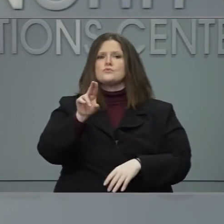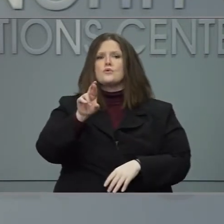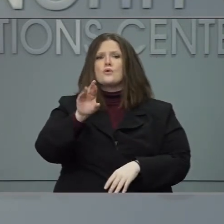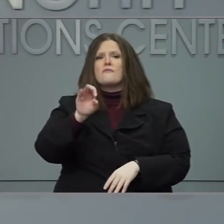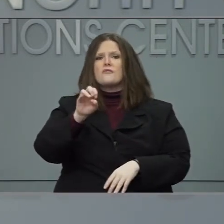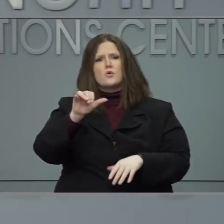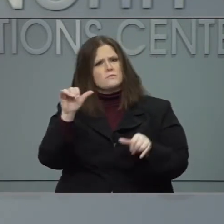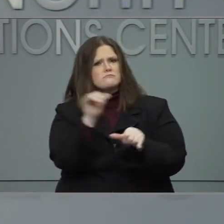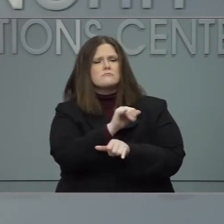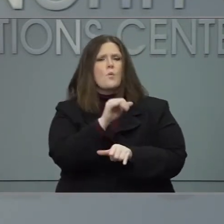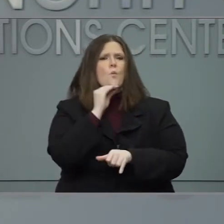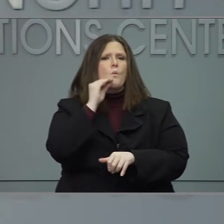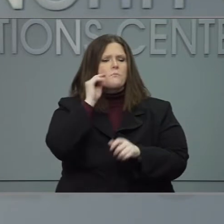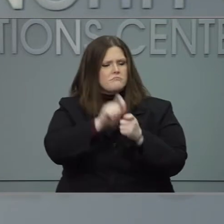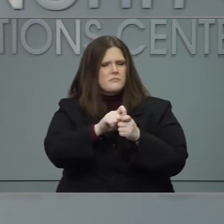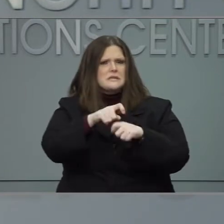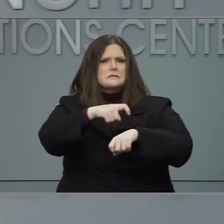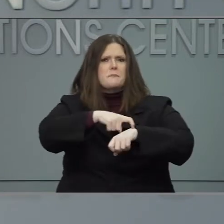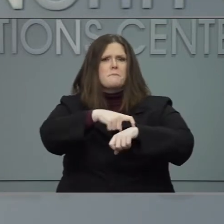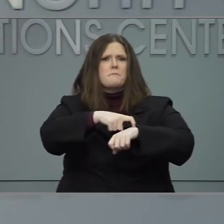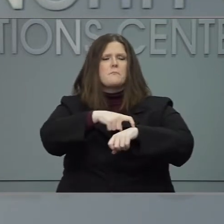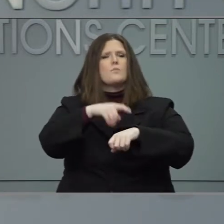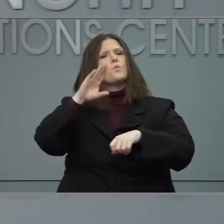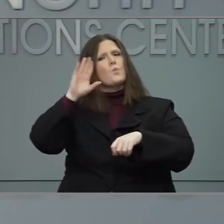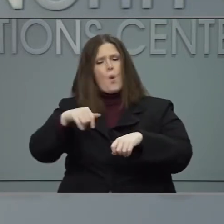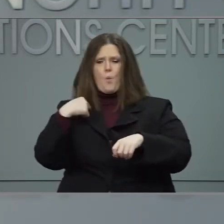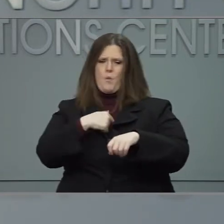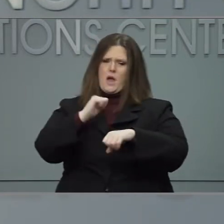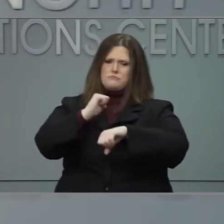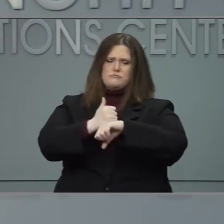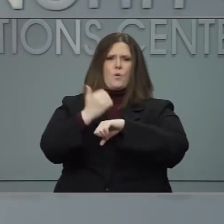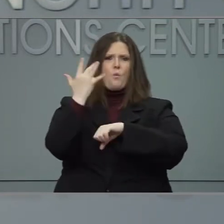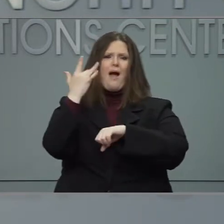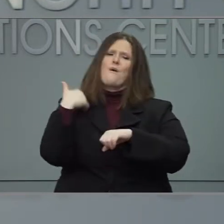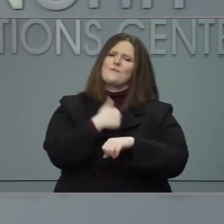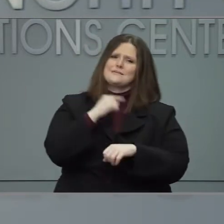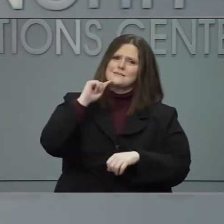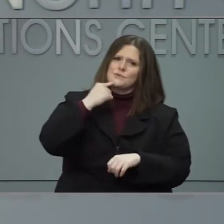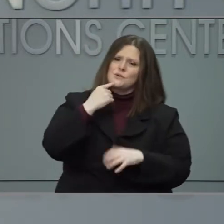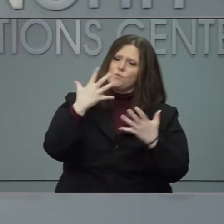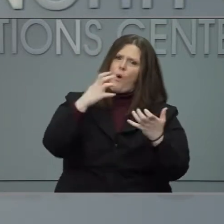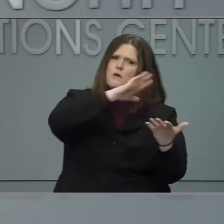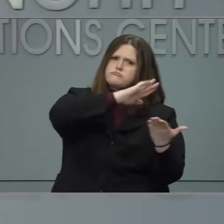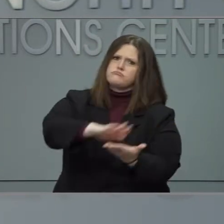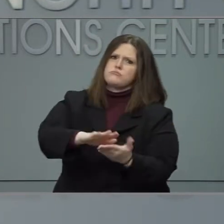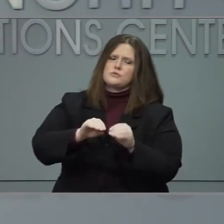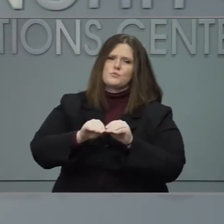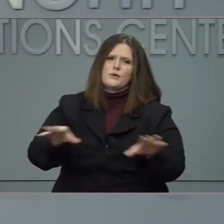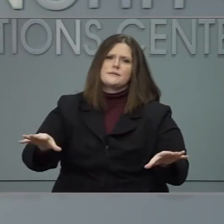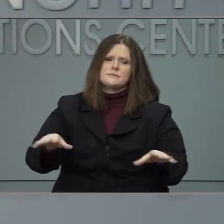nosotros sabes no es que estamos tomando muy en serio, Reel reducir la propagación y